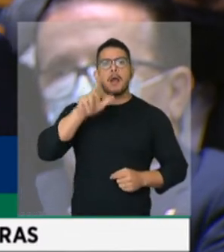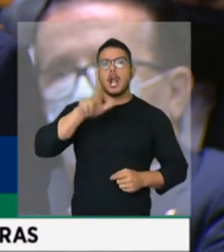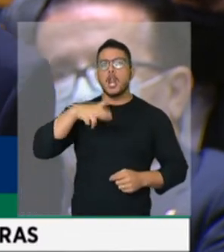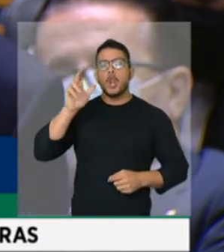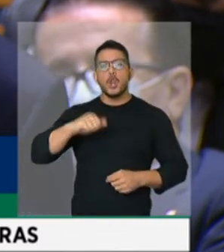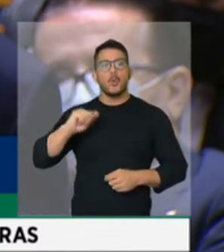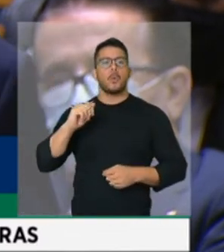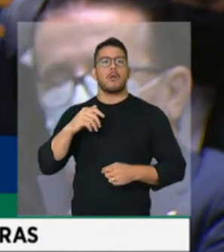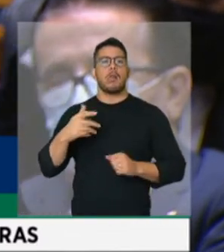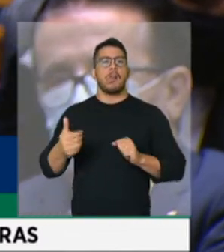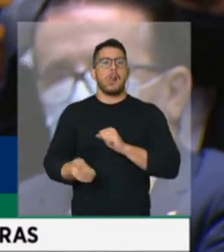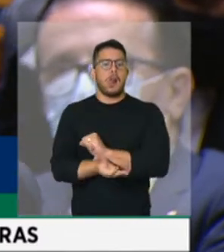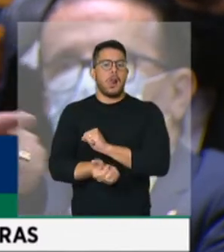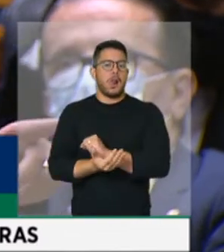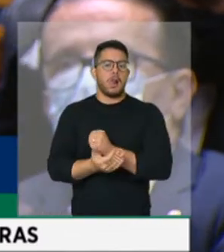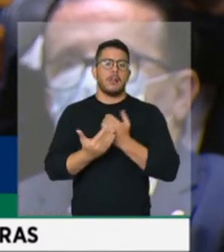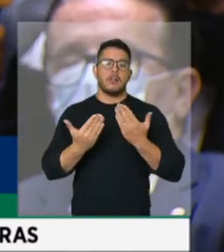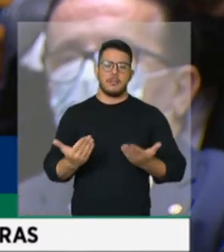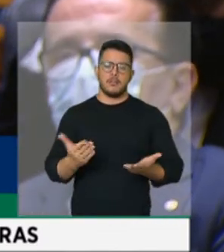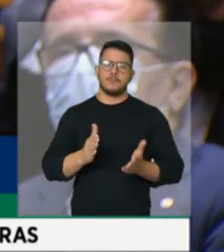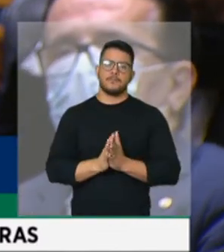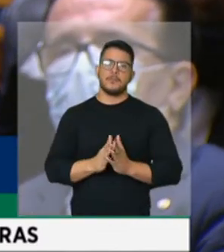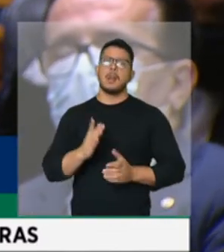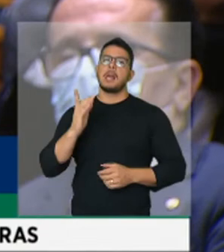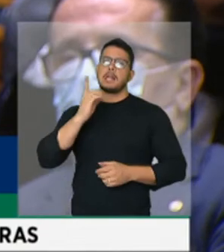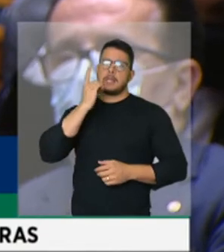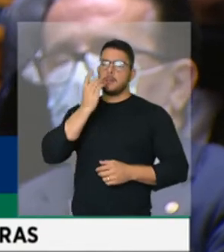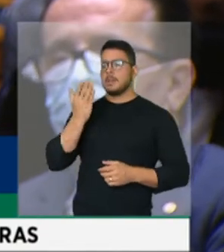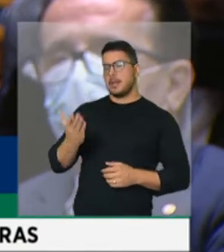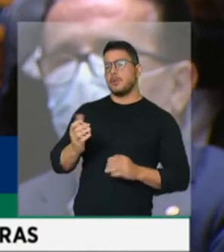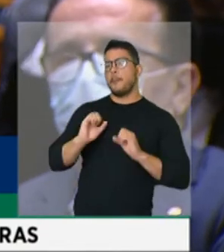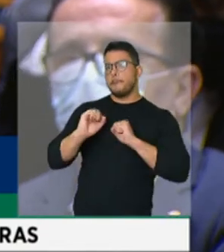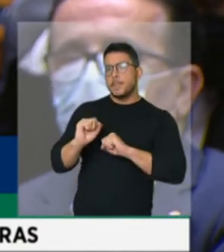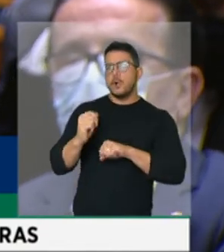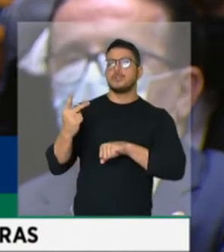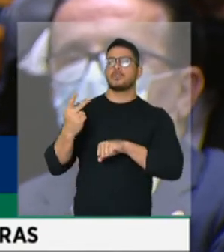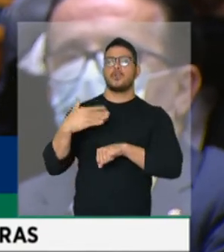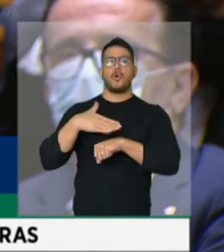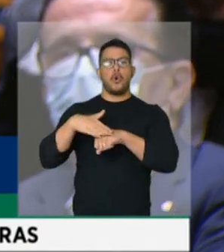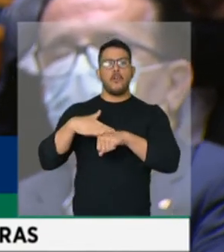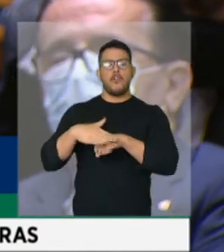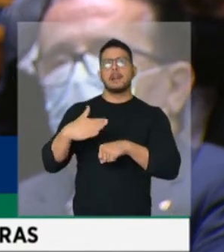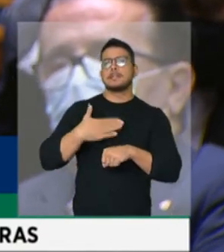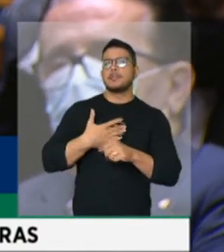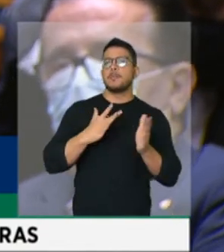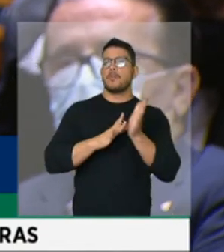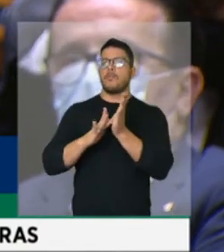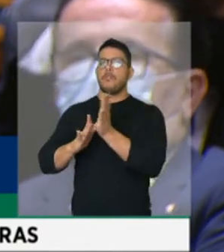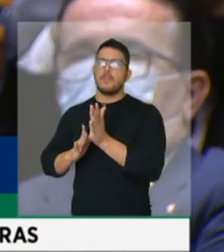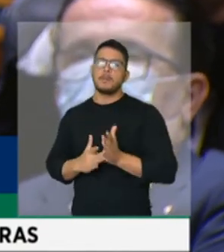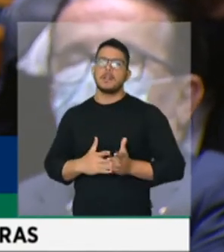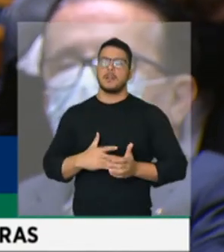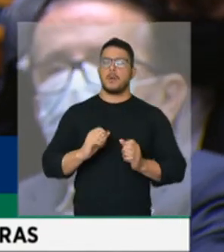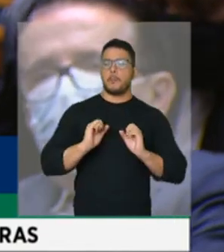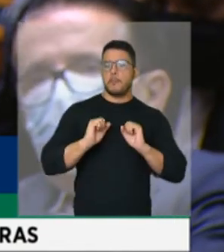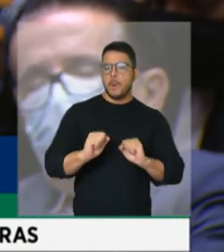SEU PAI NUNCA FEZ NADA QUE DESABONE SUA CONDUTA. DEPUTADO GLAUBER VAI NA MINHA CIDADE, VAI NA MINHA TERRA, PROCURA MEUS ADVERSÁRIOS. PROCURA AOS DEPUTADOS DA BAHIA, TEM AQUI A DEPUTADA ALICE PORTUGAL, PROCURA SABER DO MEU